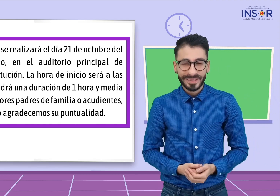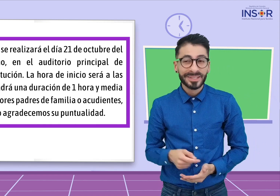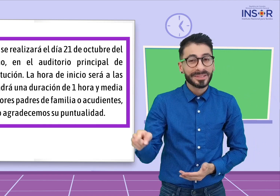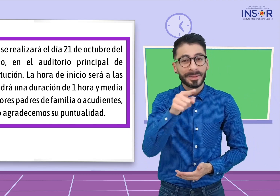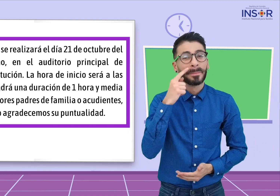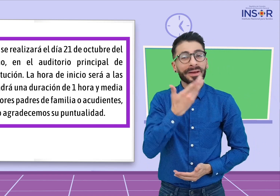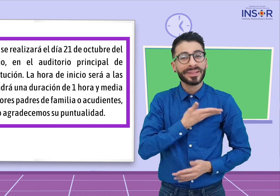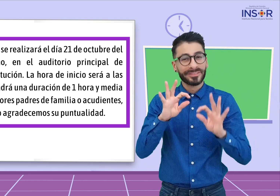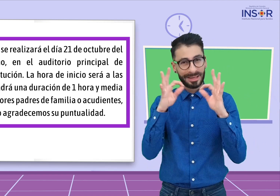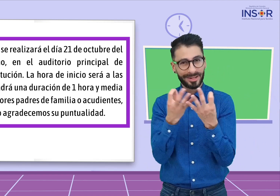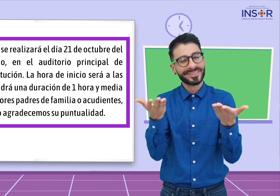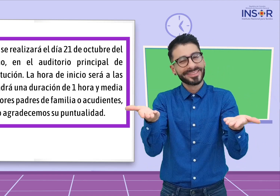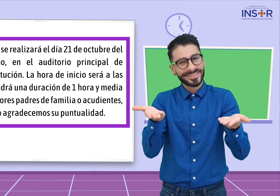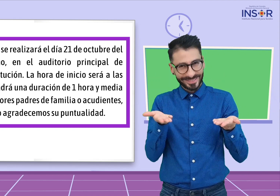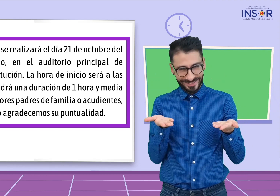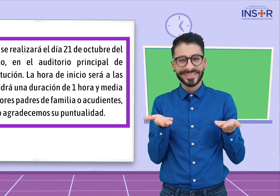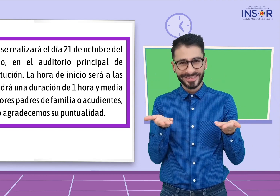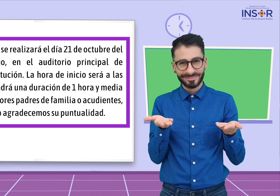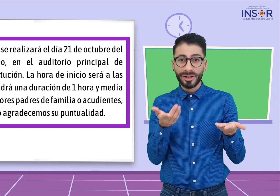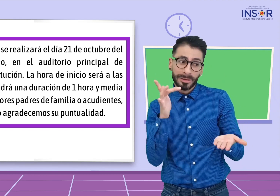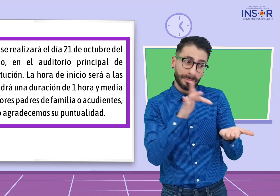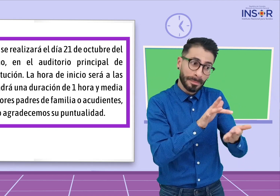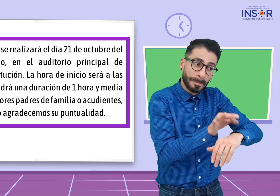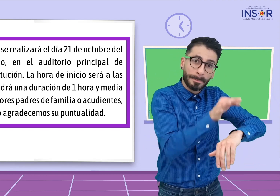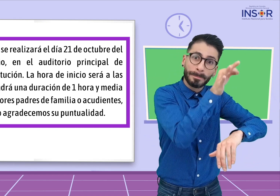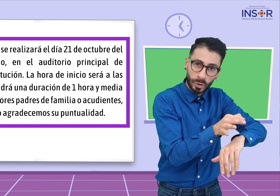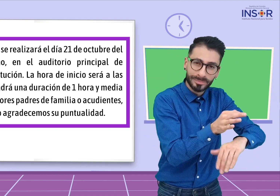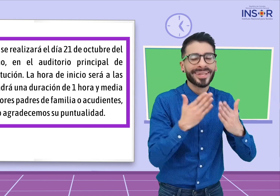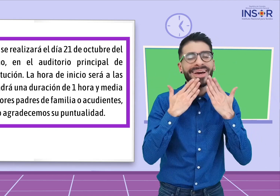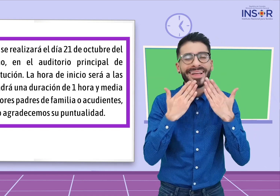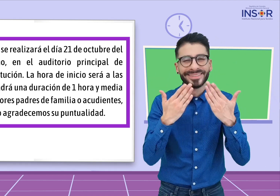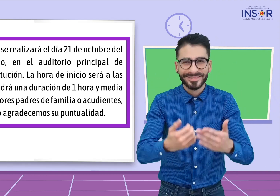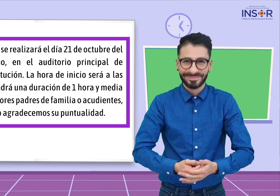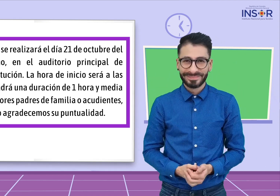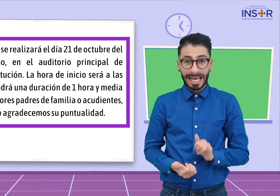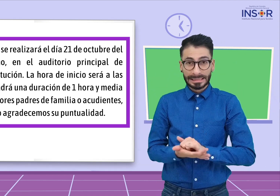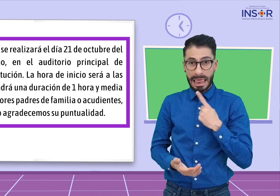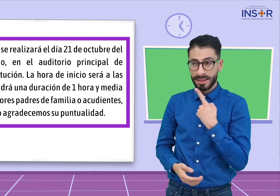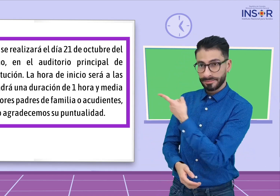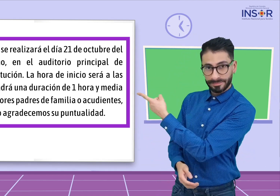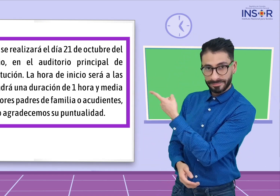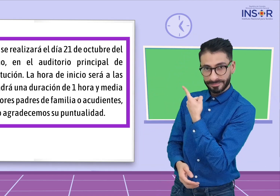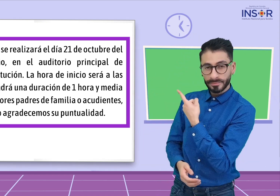Señores padres de familia, de antemano agradecemos su puntualidad.” Eso es lo que dice ahí.